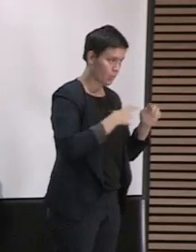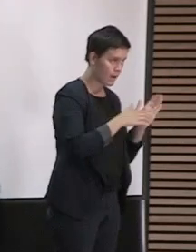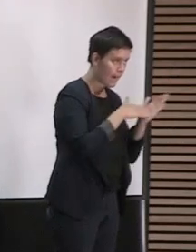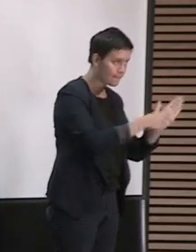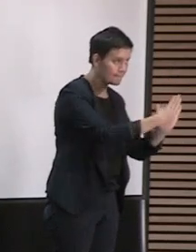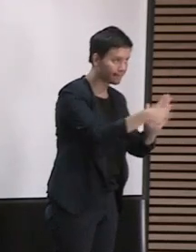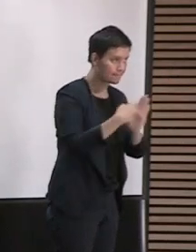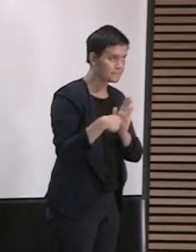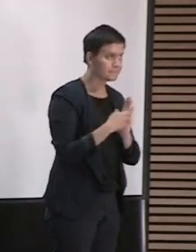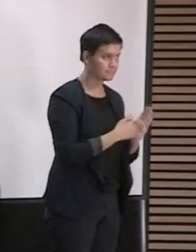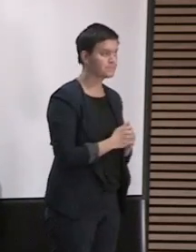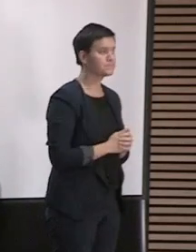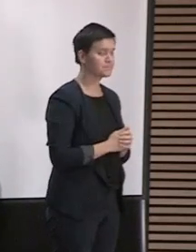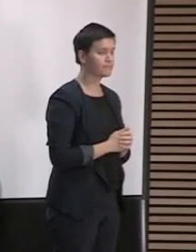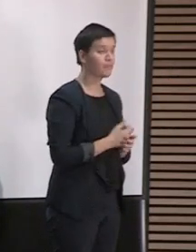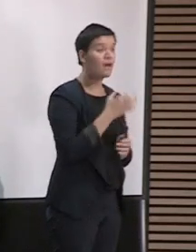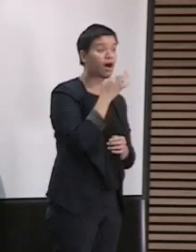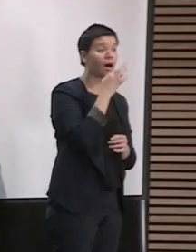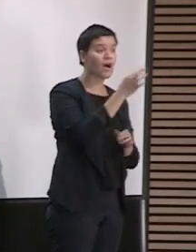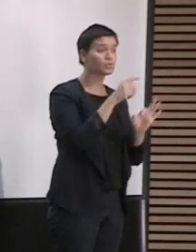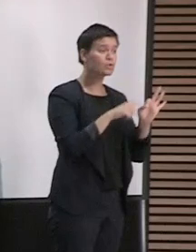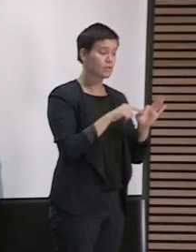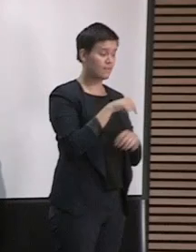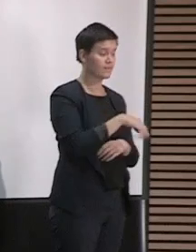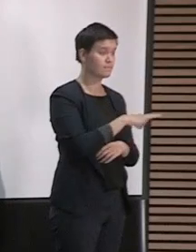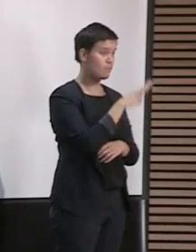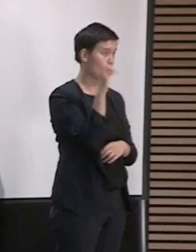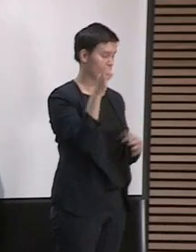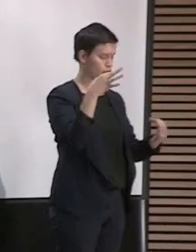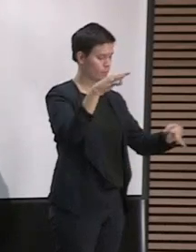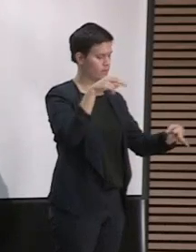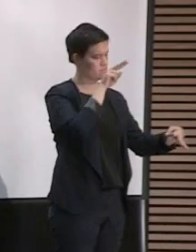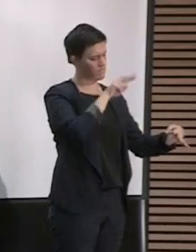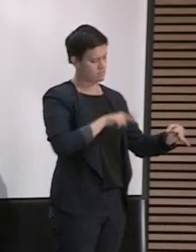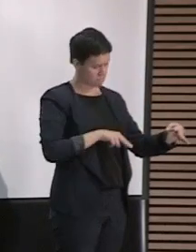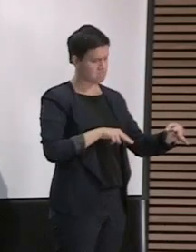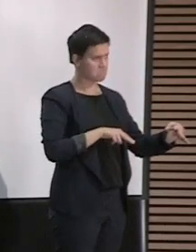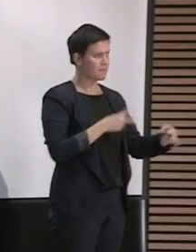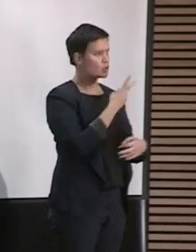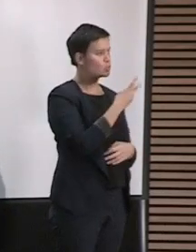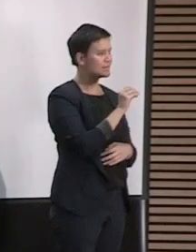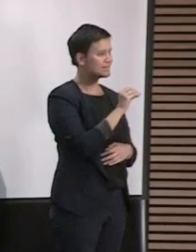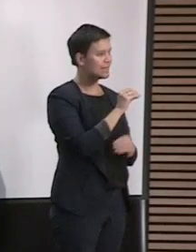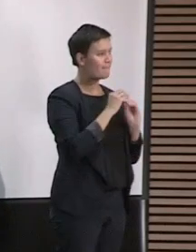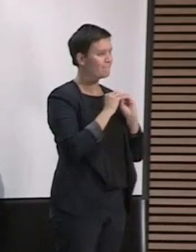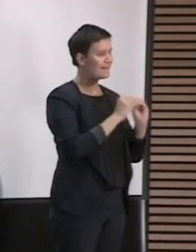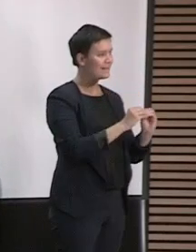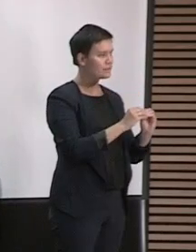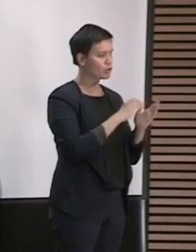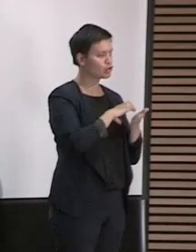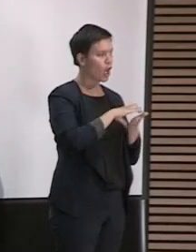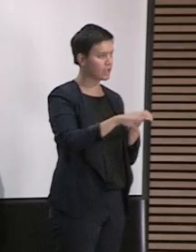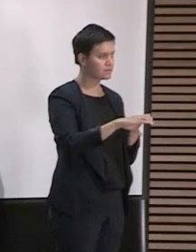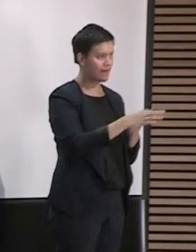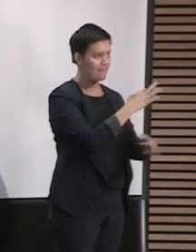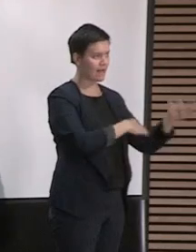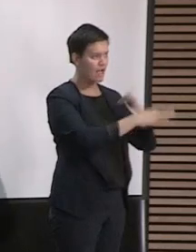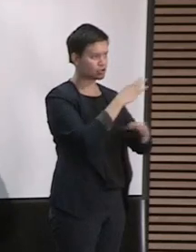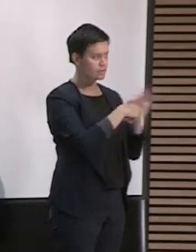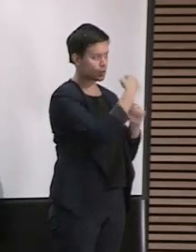pono ana matou. Kia eke ki